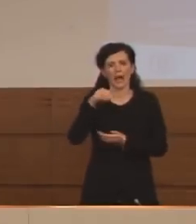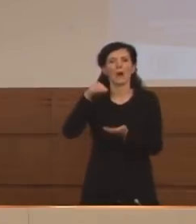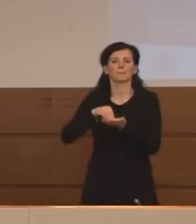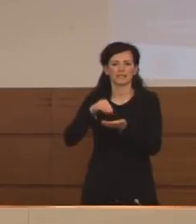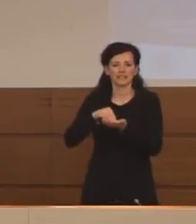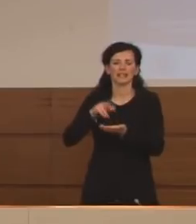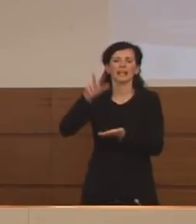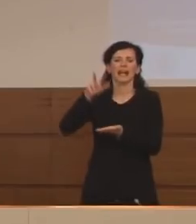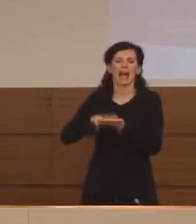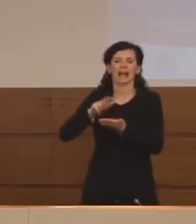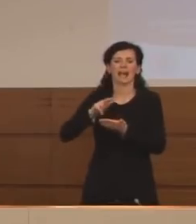Il punto qual'è?